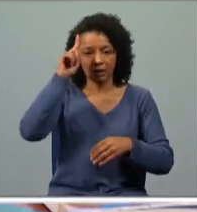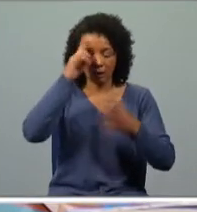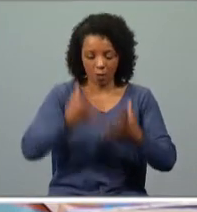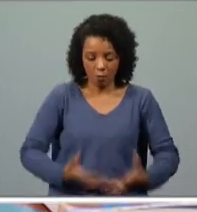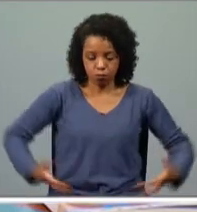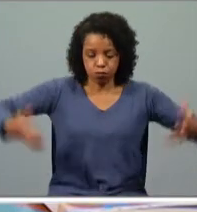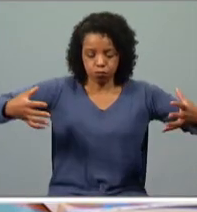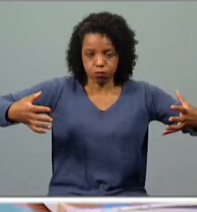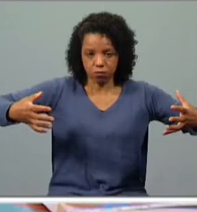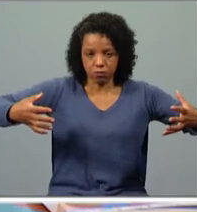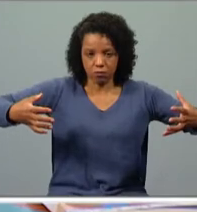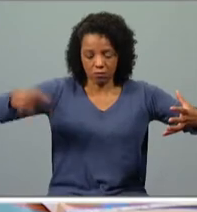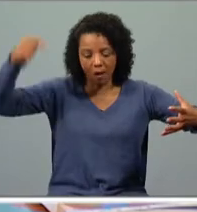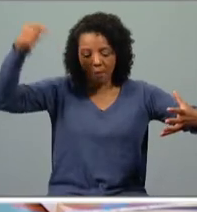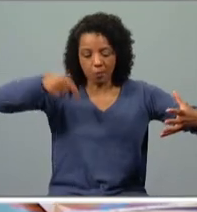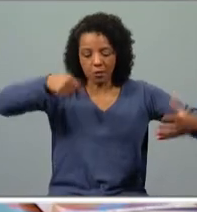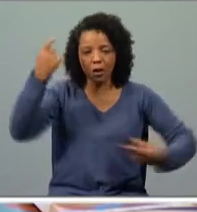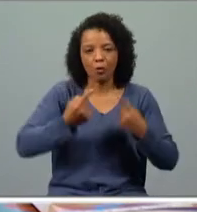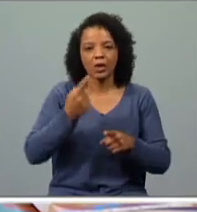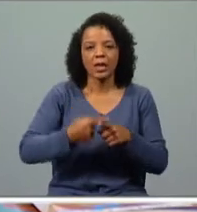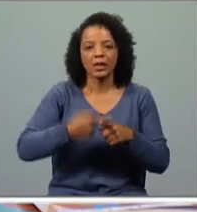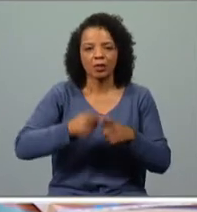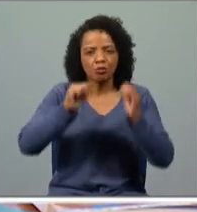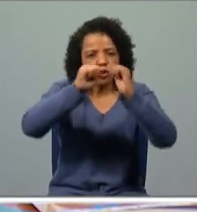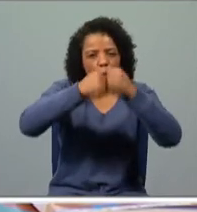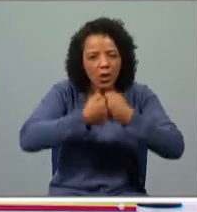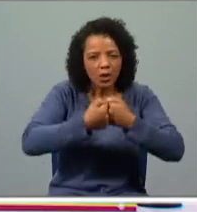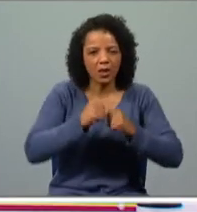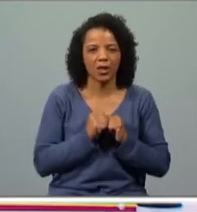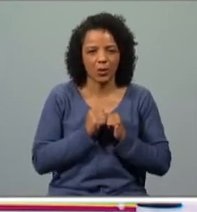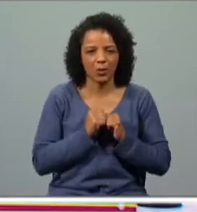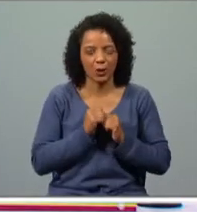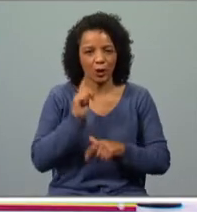esconderam-se alguns gregos e depois o que é que eles pensaram arrumaram as 一些希臘人躲了起來，然後他們認為他們修復了什麼